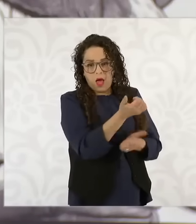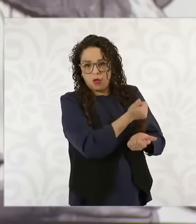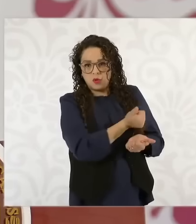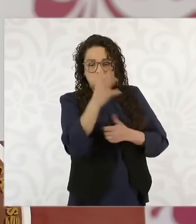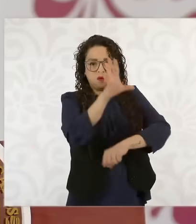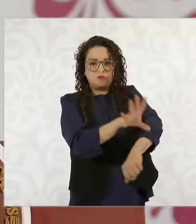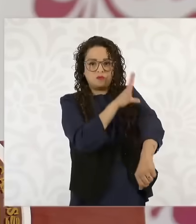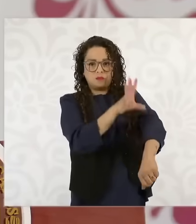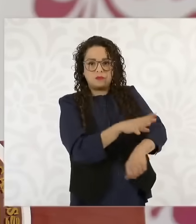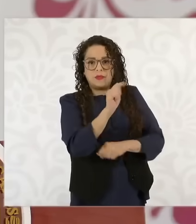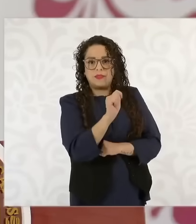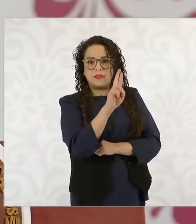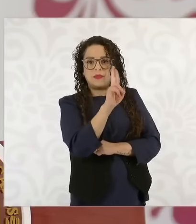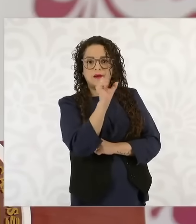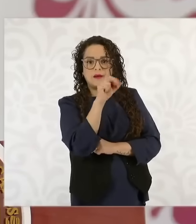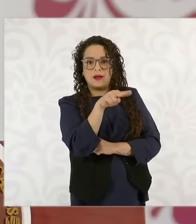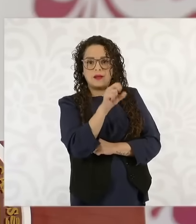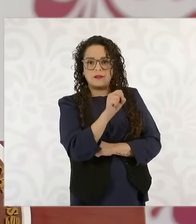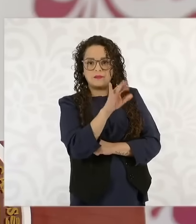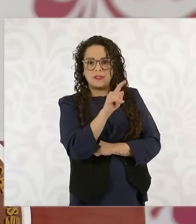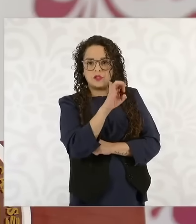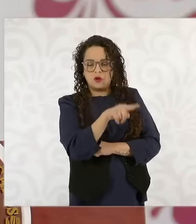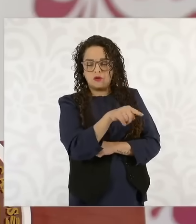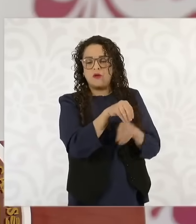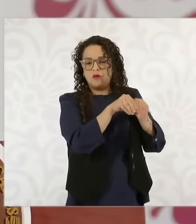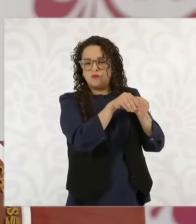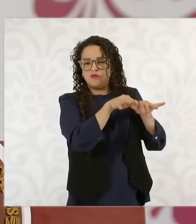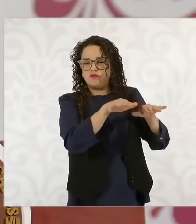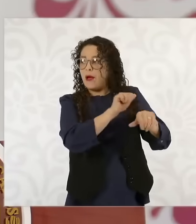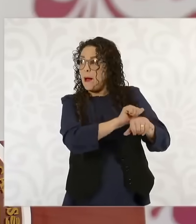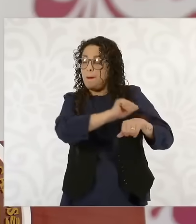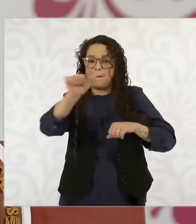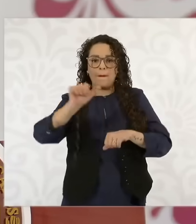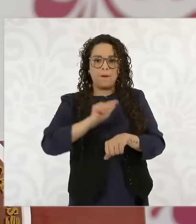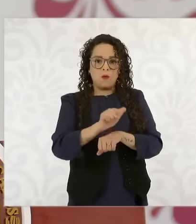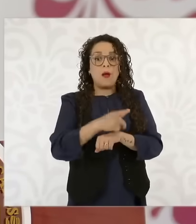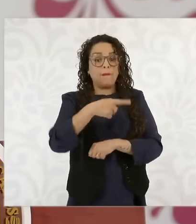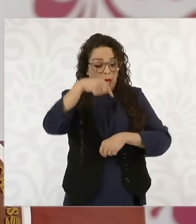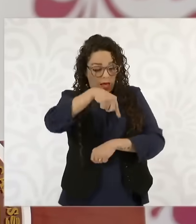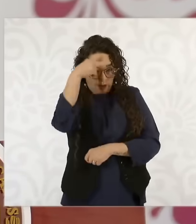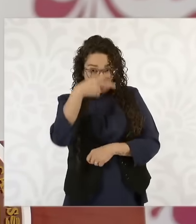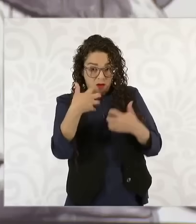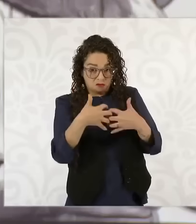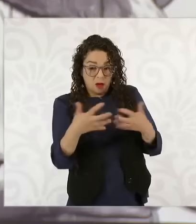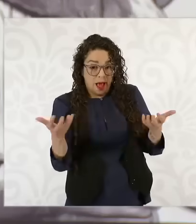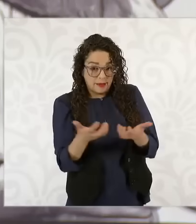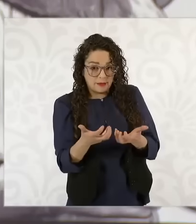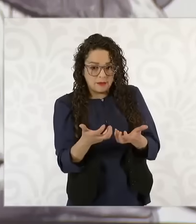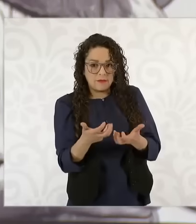para que ellos tengan más energía eléctrica generada en nuestro país. El tema es que esa línea